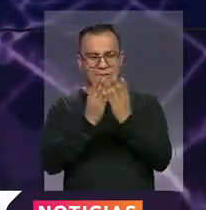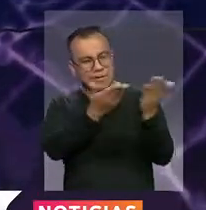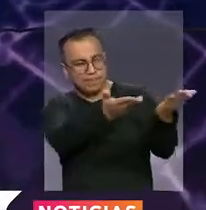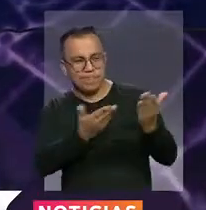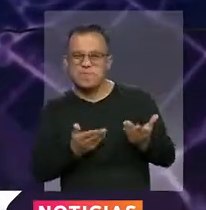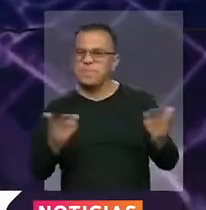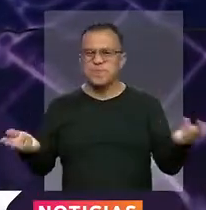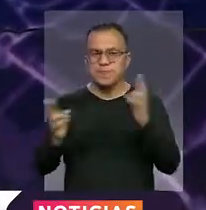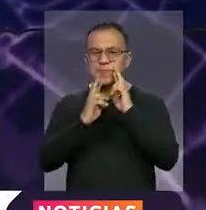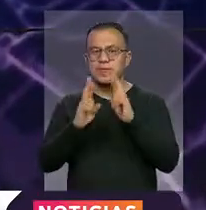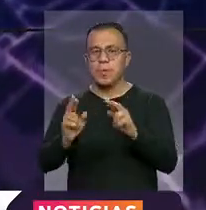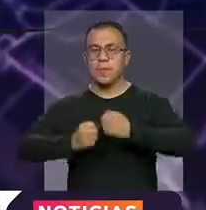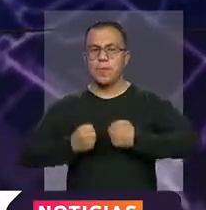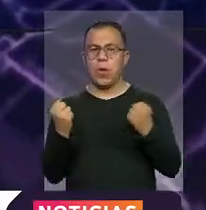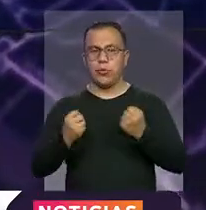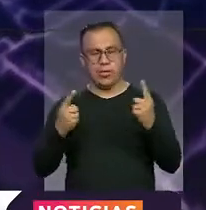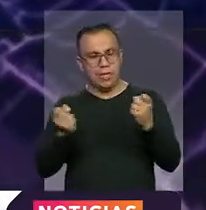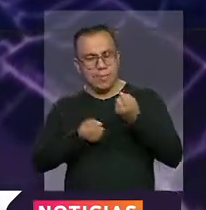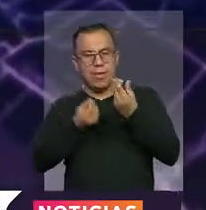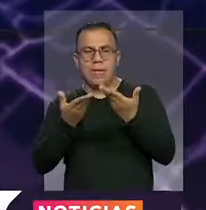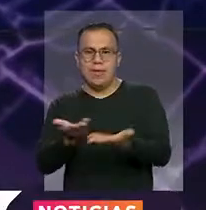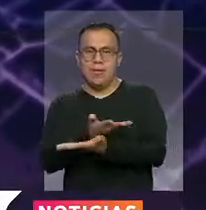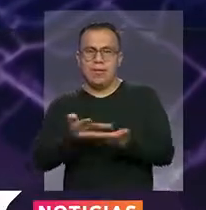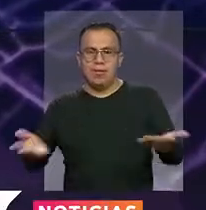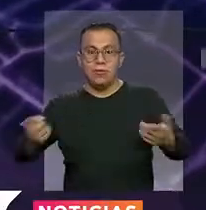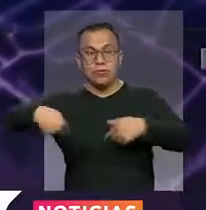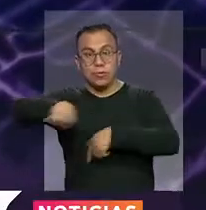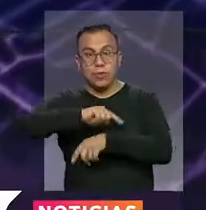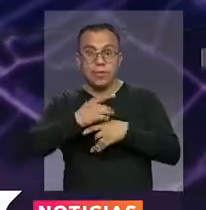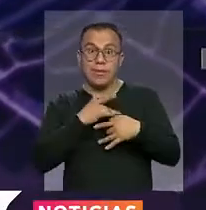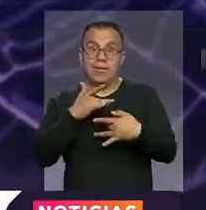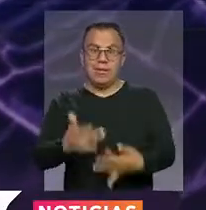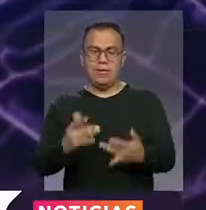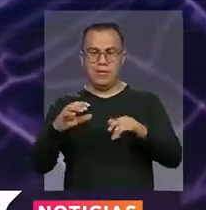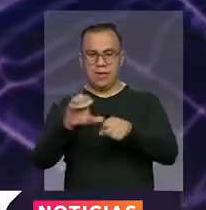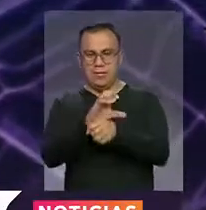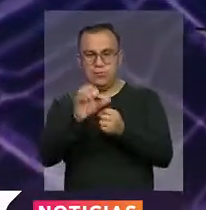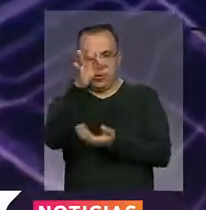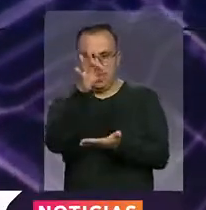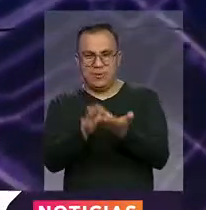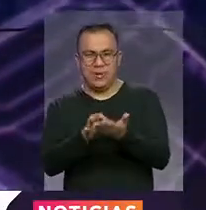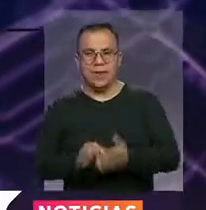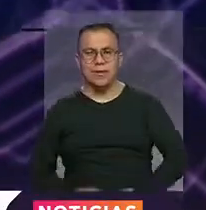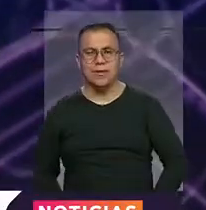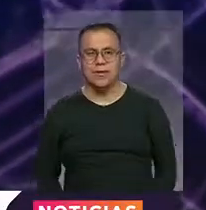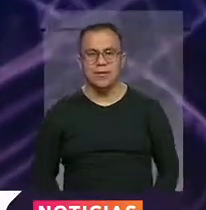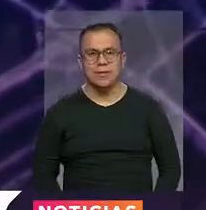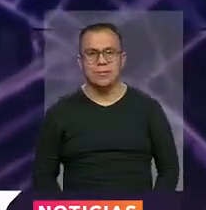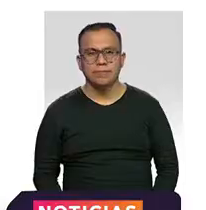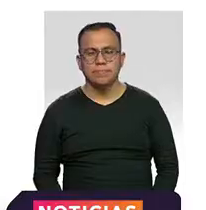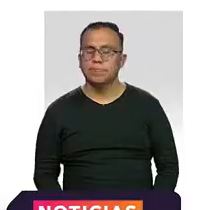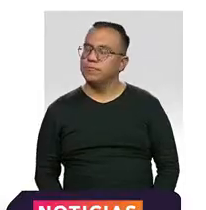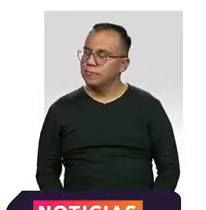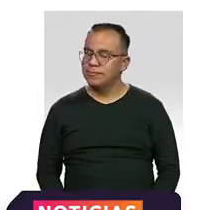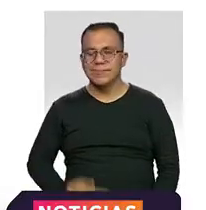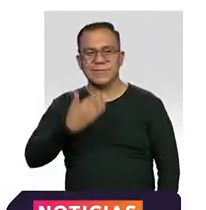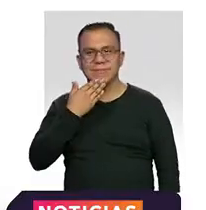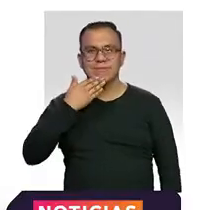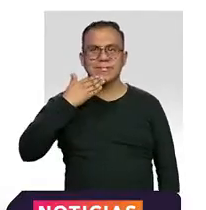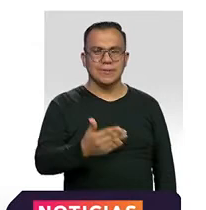CELEBRAMOS LOS 90 AñOS DEL MAESTRO BOTERO, SIENDO A UNO DE LOS PINTORES Y ESCULTORES VIVOS MáS IMPORTANTES DEL MUNDO, BIENVENIDA Y QUE REPRESENTA PARA